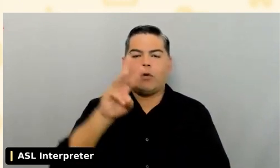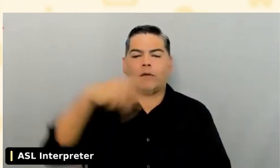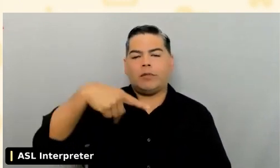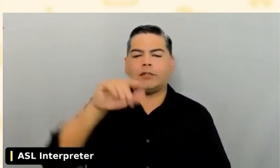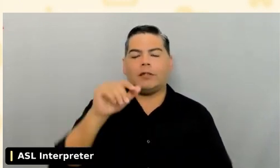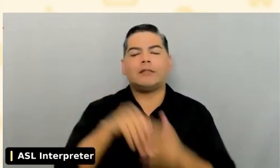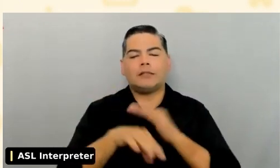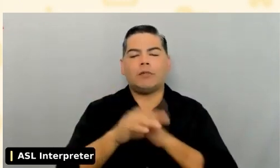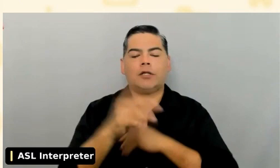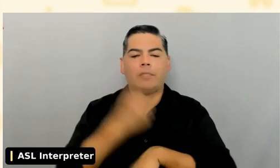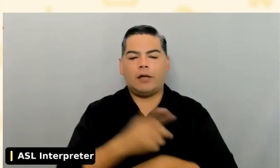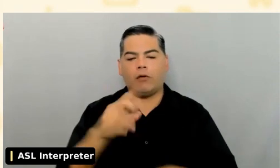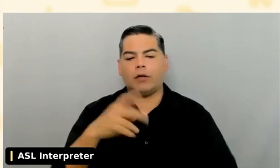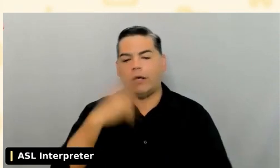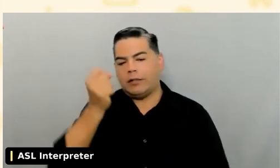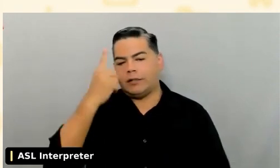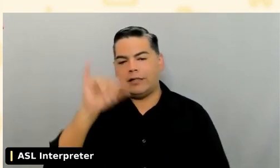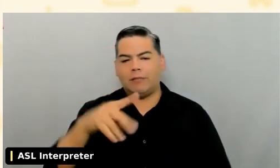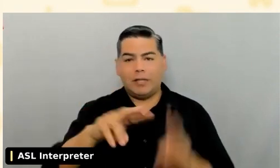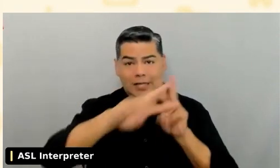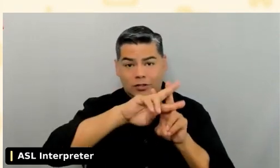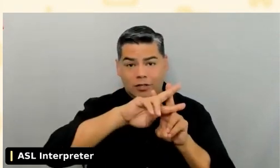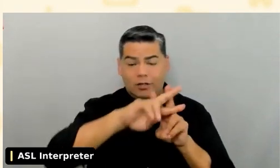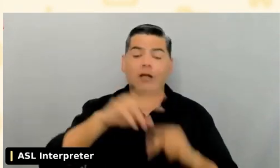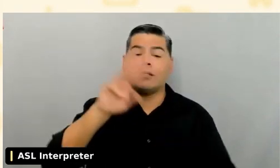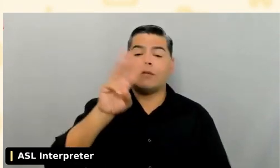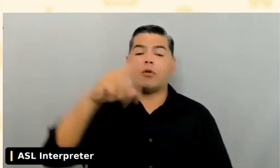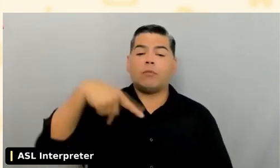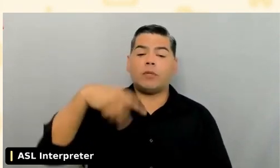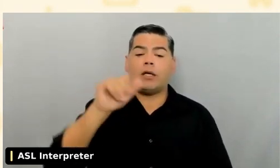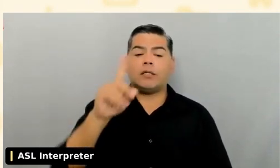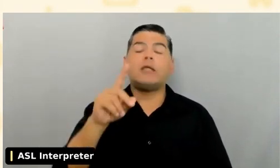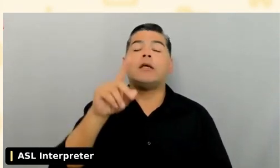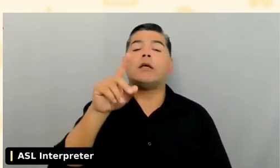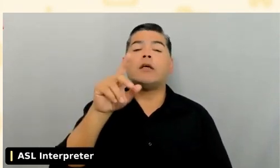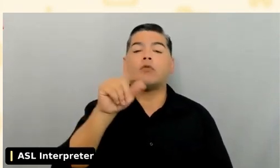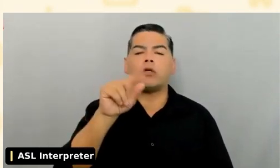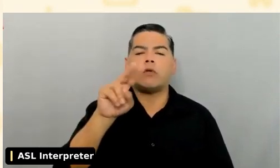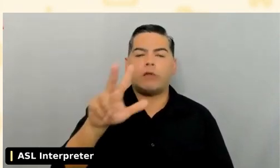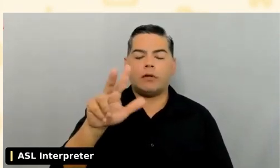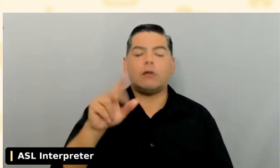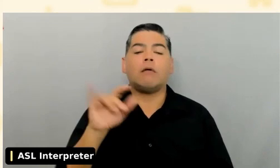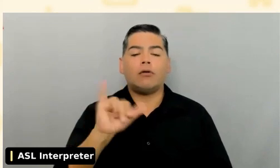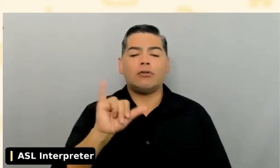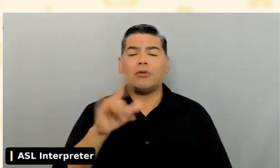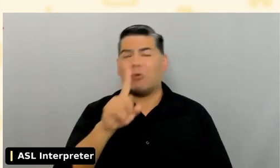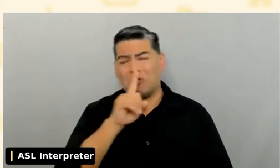Está bien, lo entiendo, pero ese es el hashtag, o #WPAD2023. También les agradeceríamos mucho si van